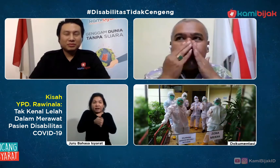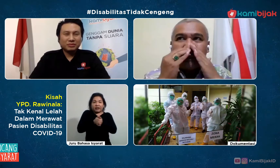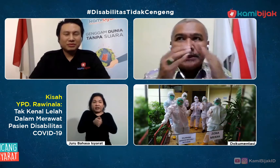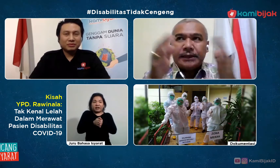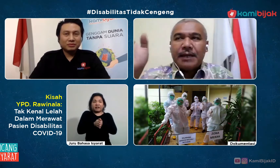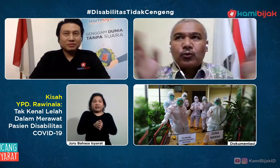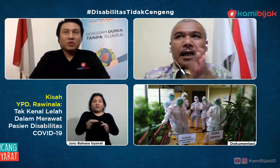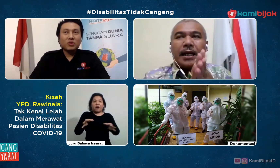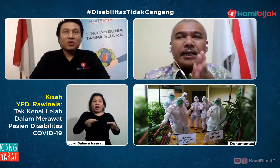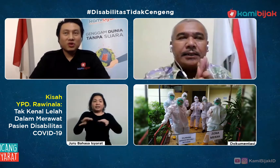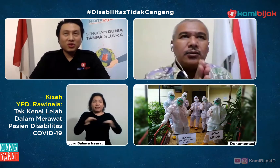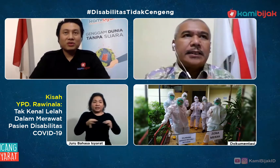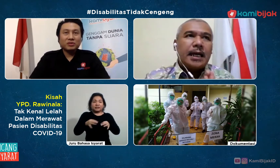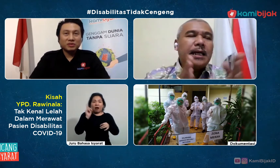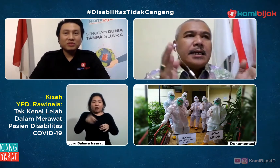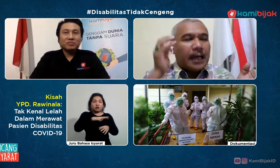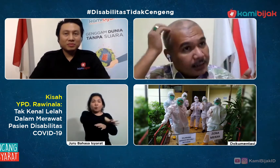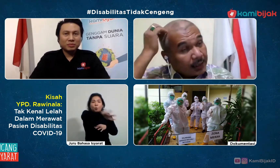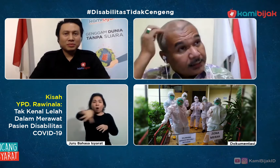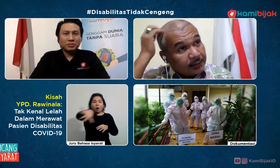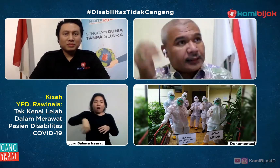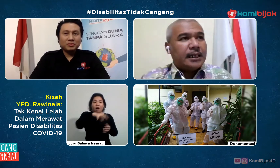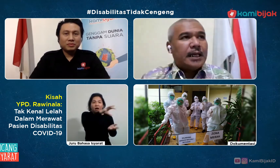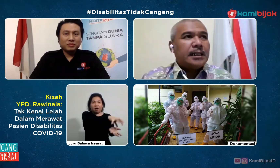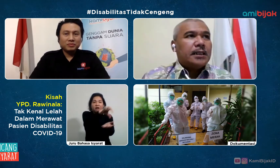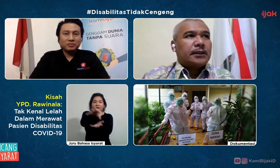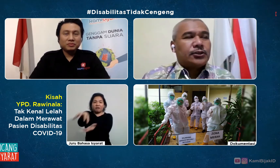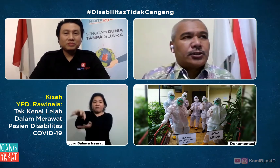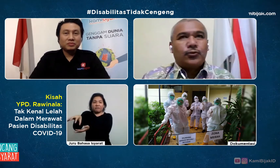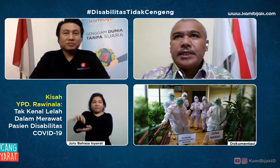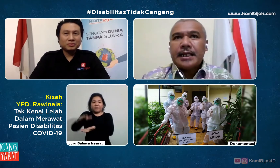fasilitasi hampir di setiap ruangan itu ada sanitizernya terus